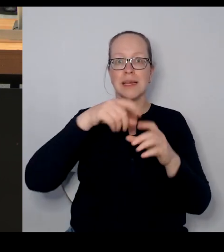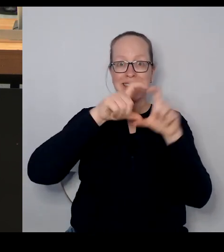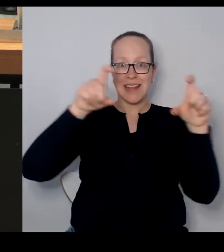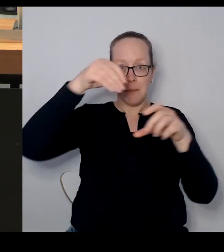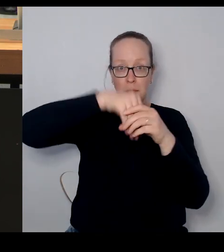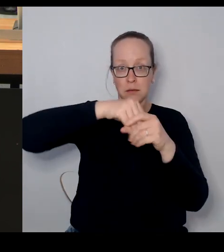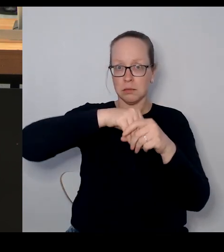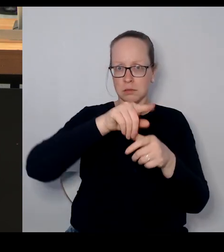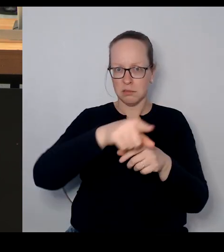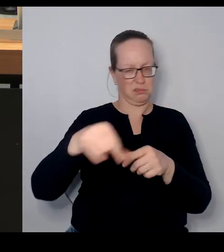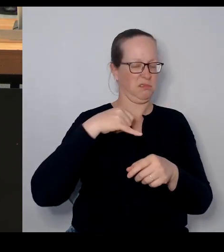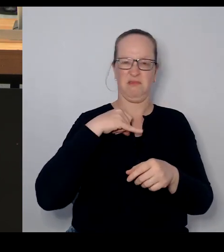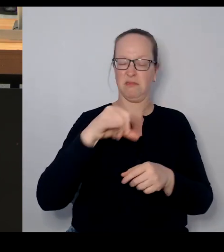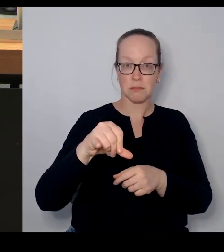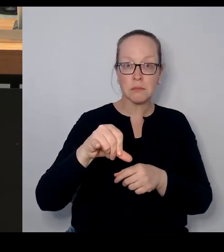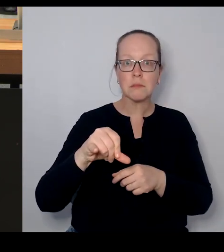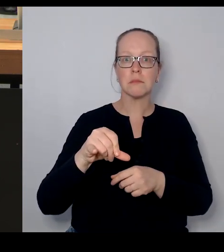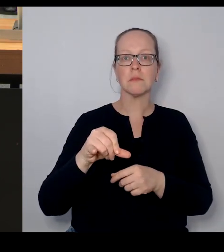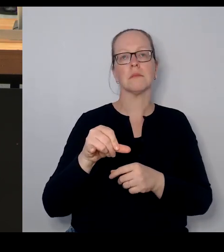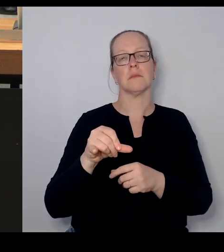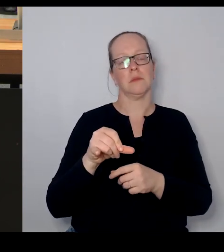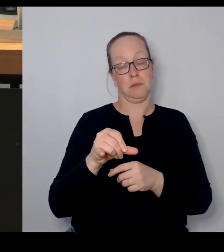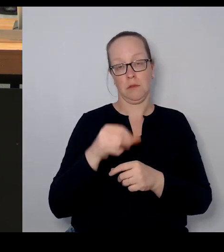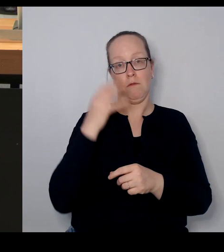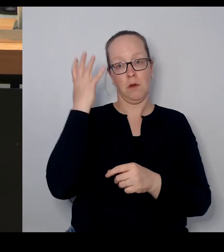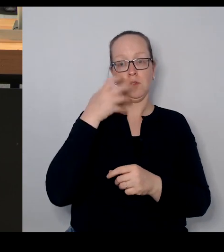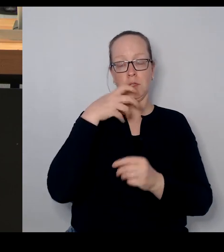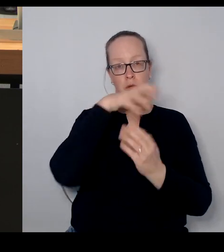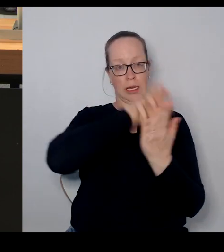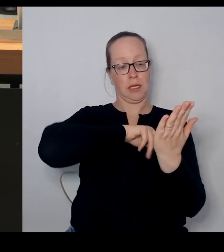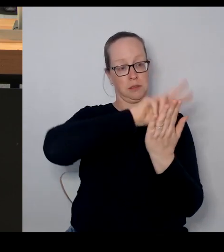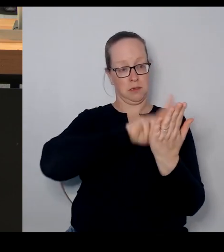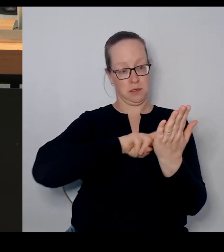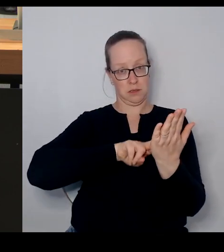Und das finde ich des Ernstes des Hauses nicht würdig.